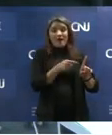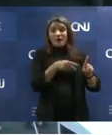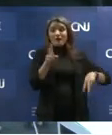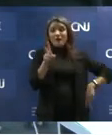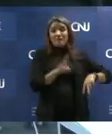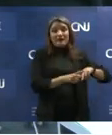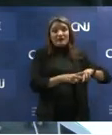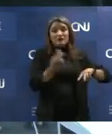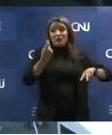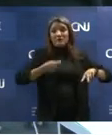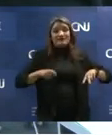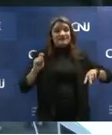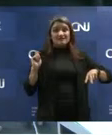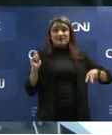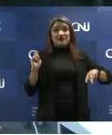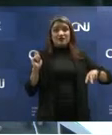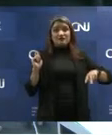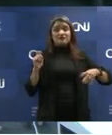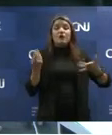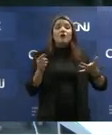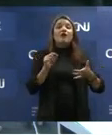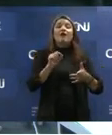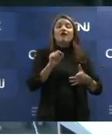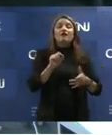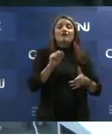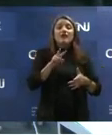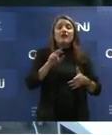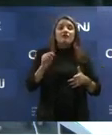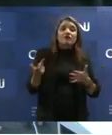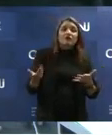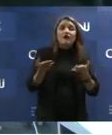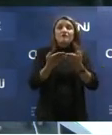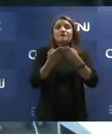Quem reparar, isso sim, tem a opinião que ele fará